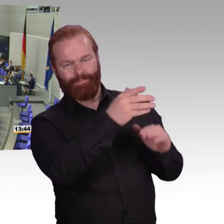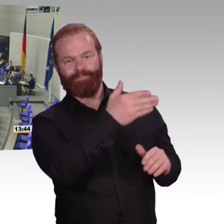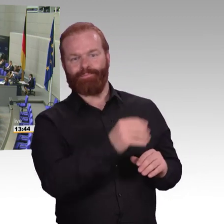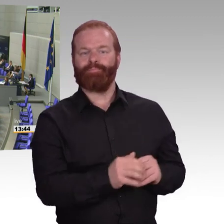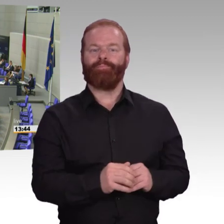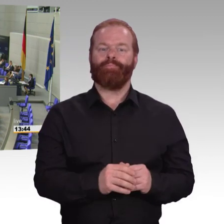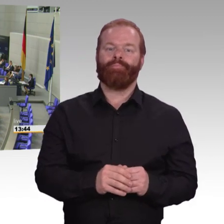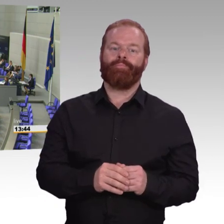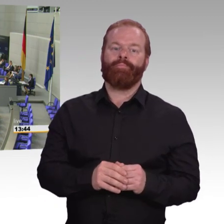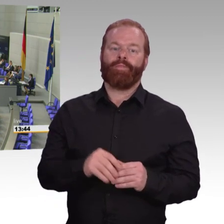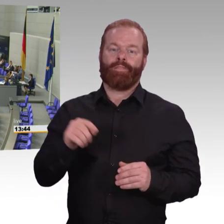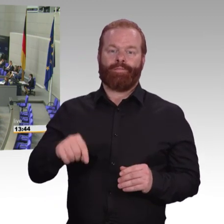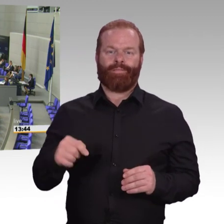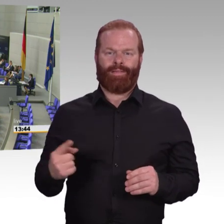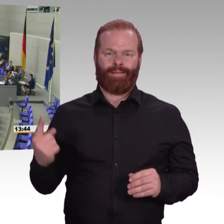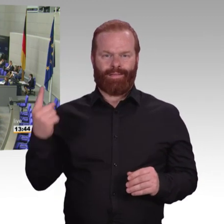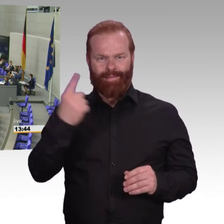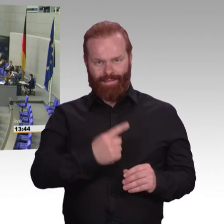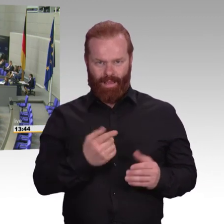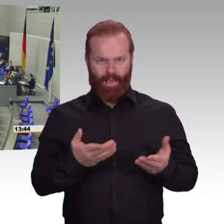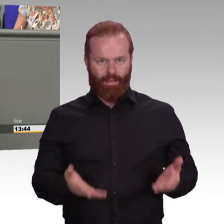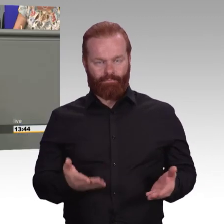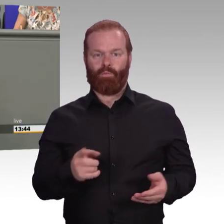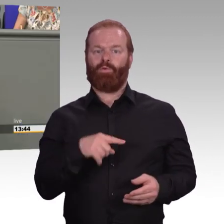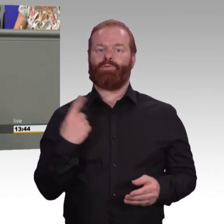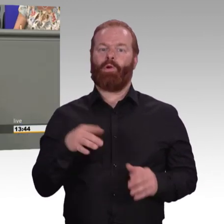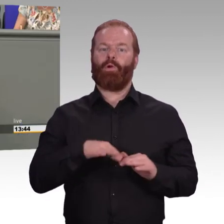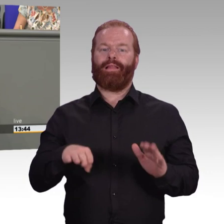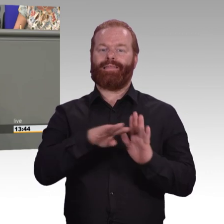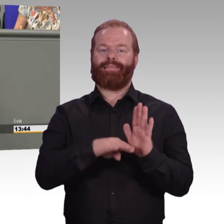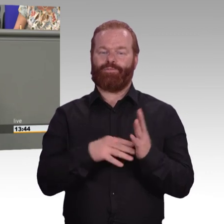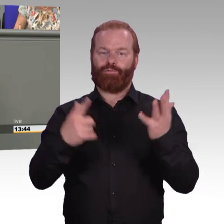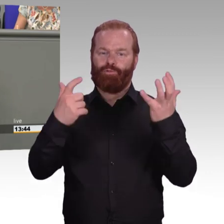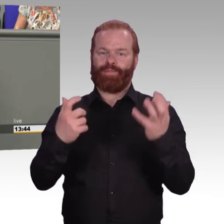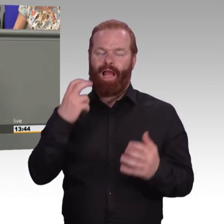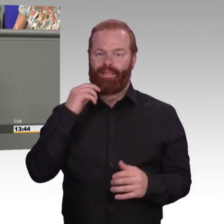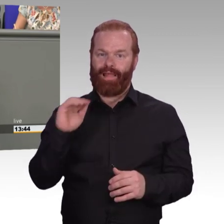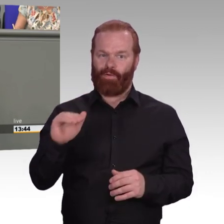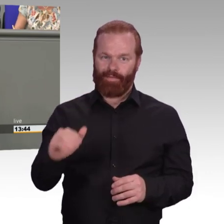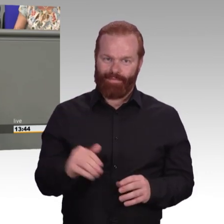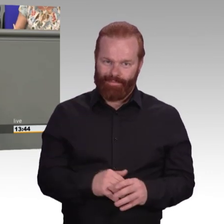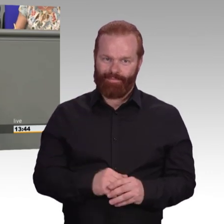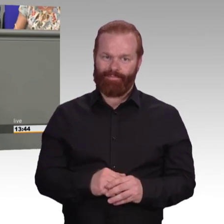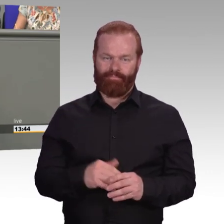beklagte unlängst die Aufblähung des Grundgesetzes. Aus gutem Grund, denn alles was in der Verfassung geregelt ist,